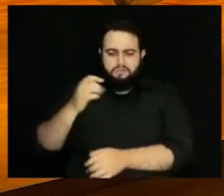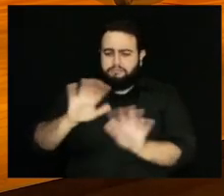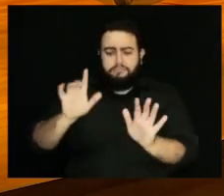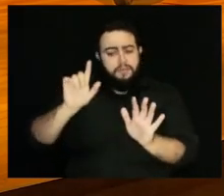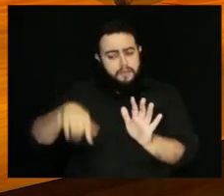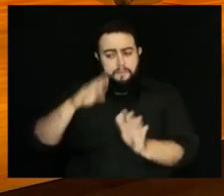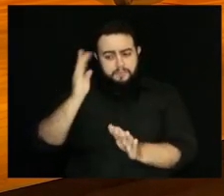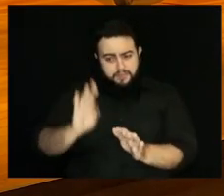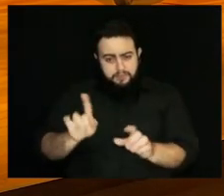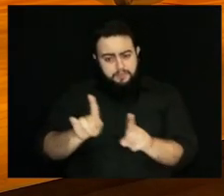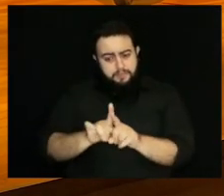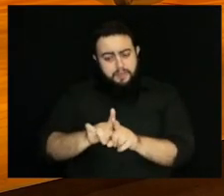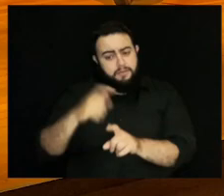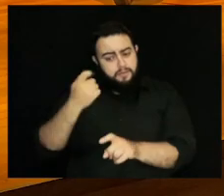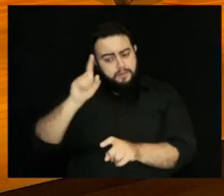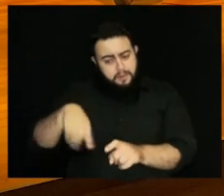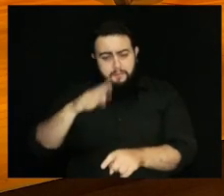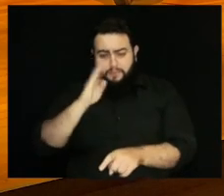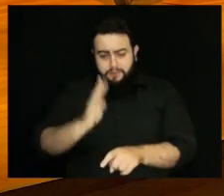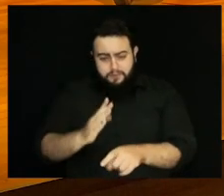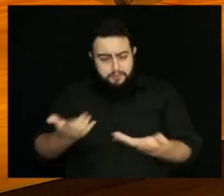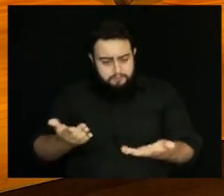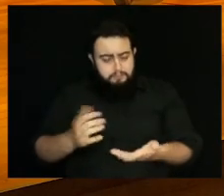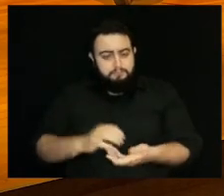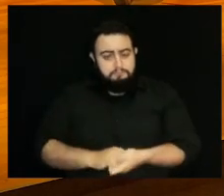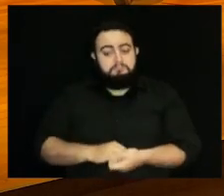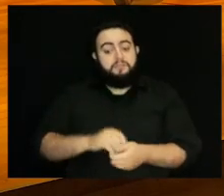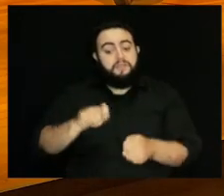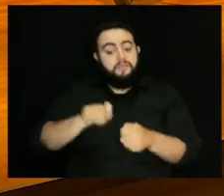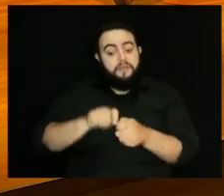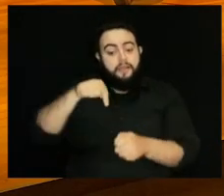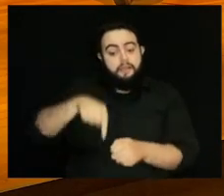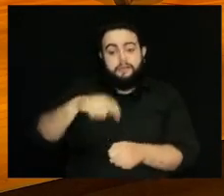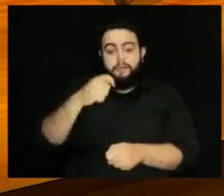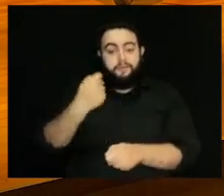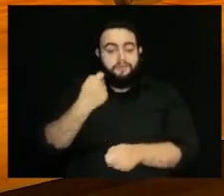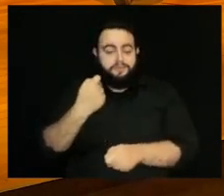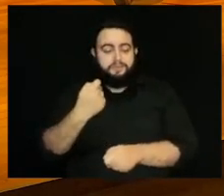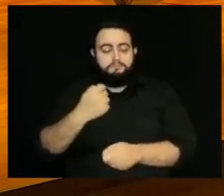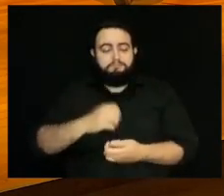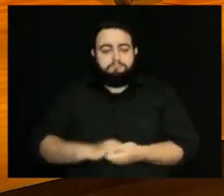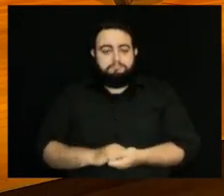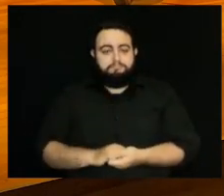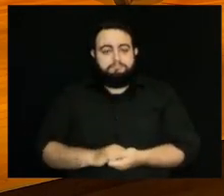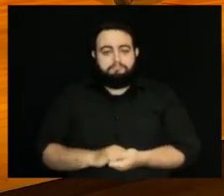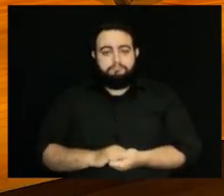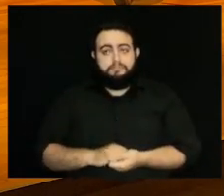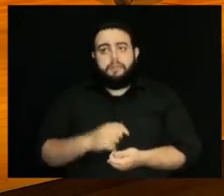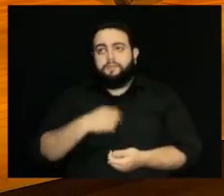É música popular, é MPB feita no Rio Grande do Sul né. Vamos tocar. Falei falei falei, a gente não